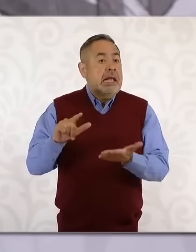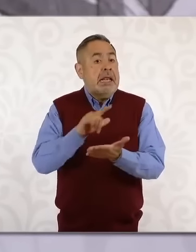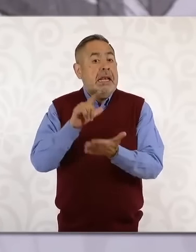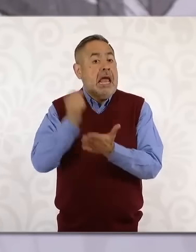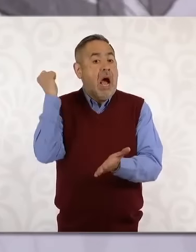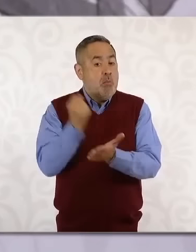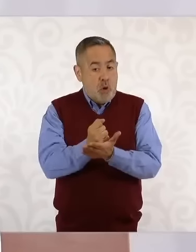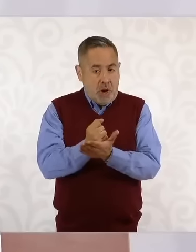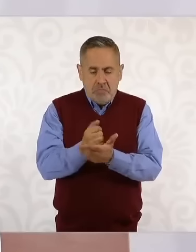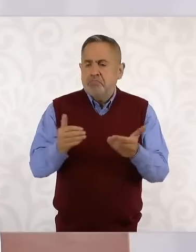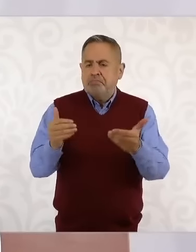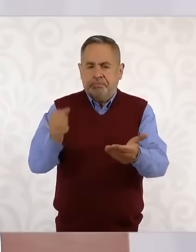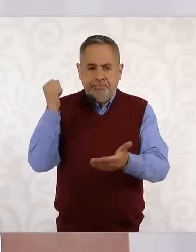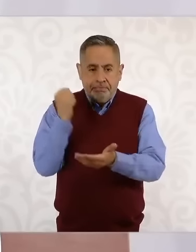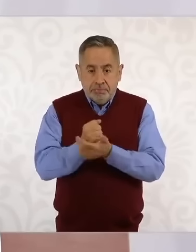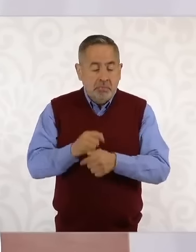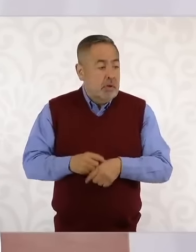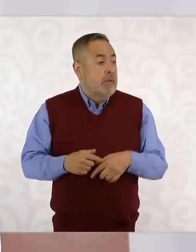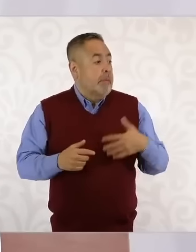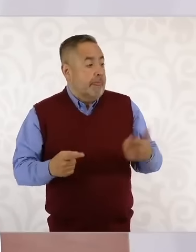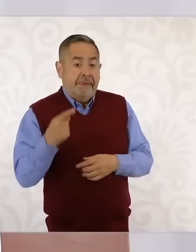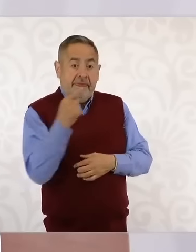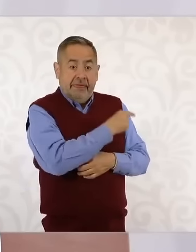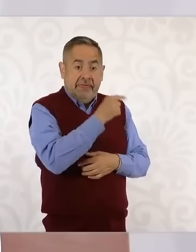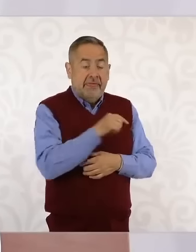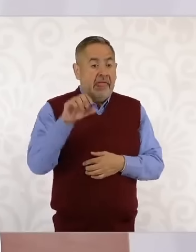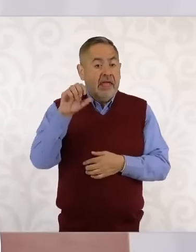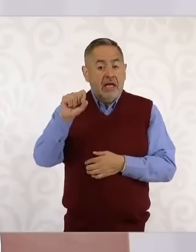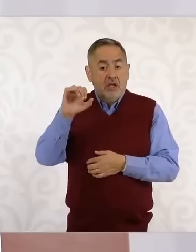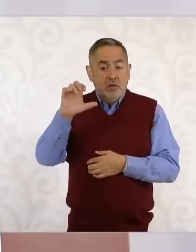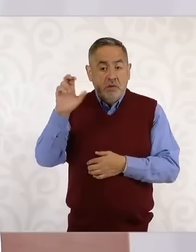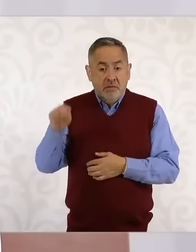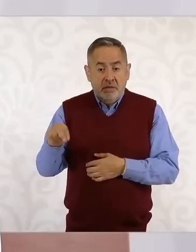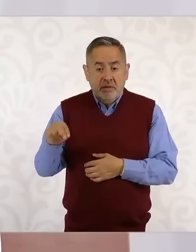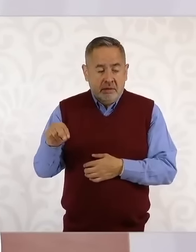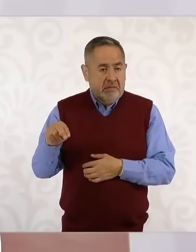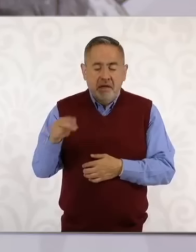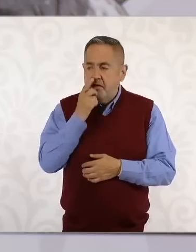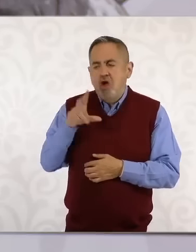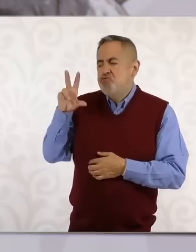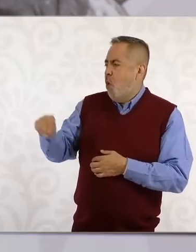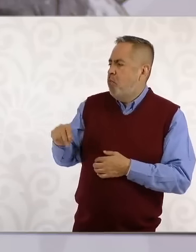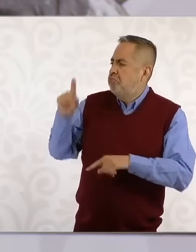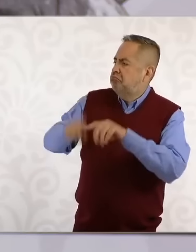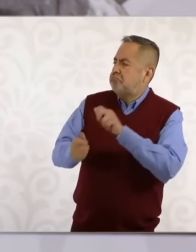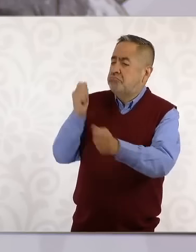Congreso y la Suprema Corte de Justicia de la Nación la echa para atrás. Ese fue uno